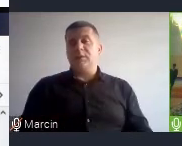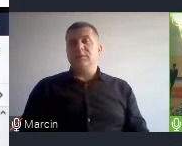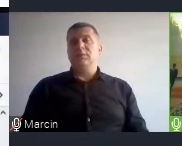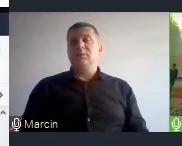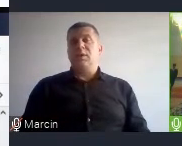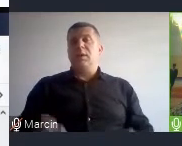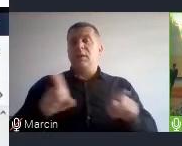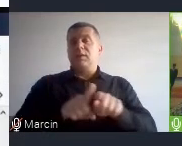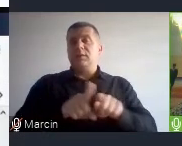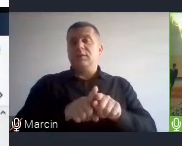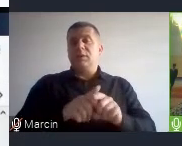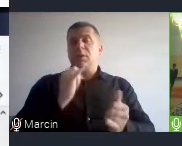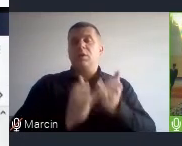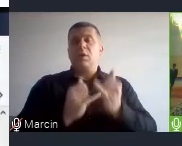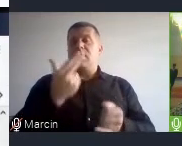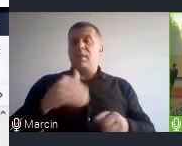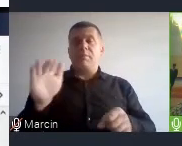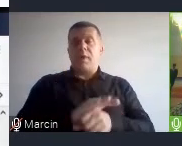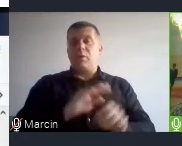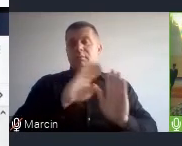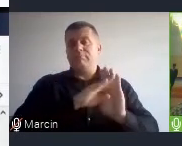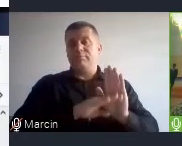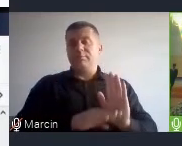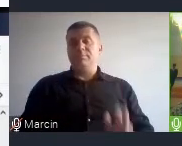tak samo jeśli nie spełniono kryteriów.